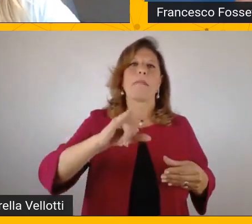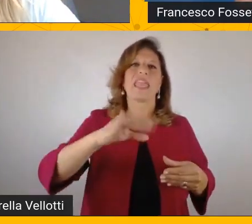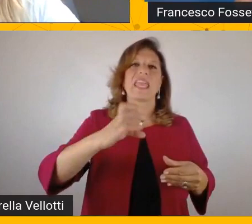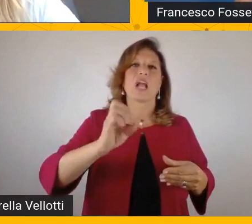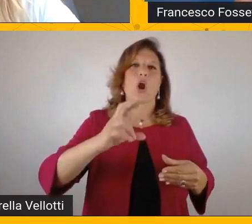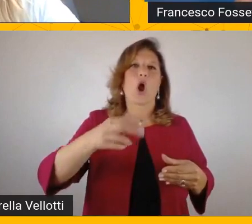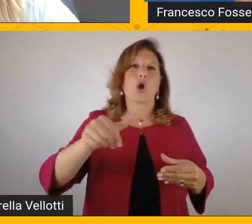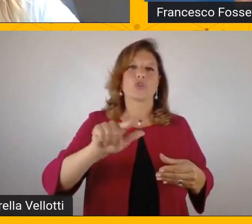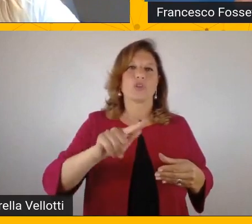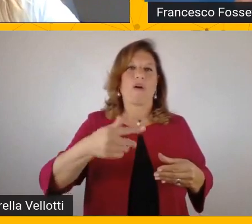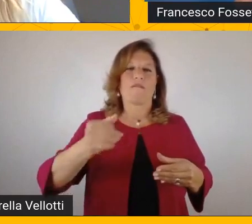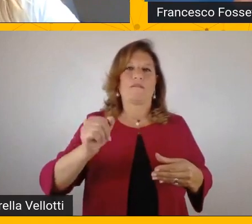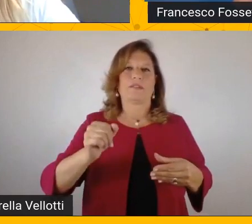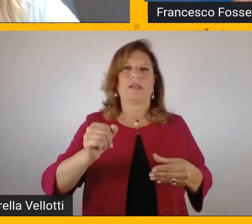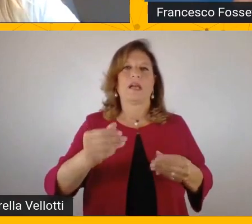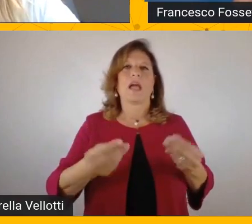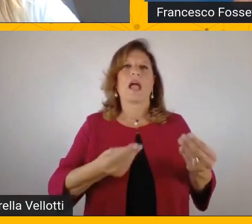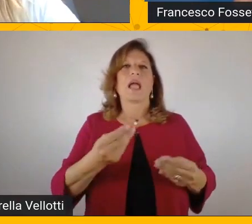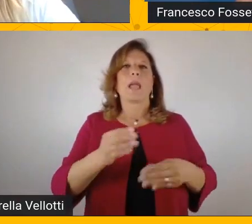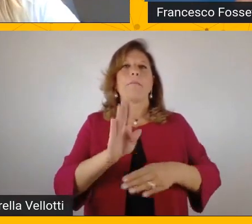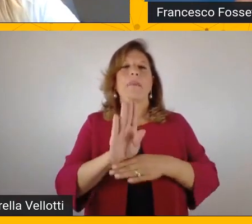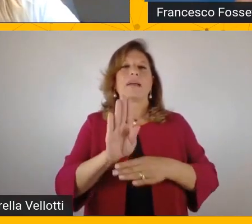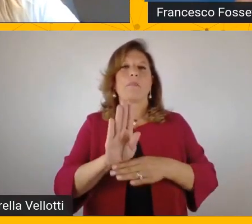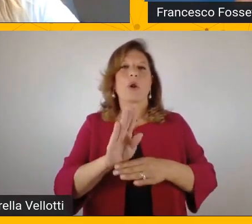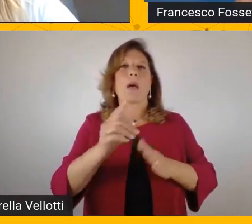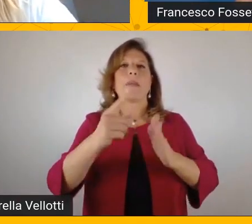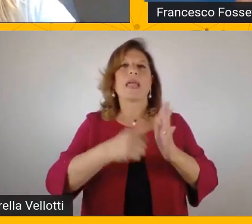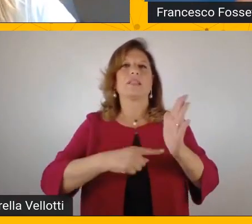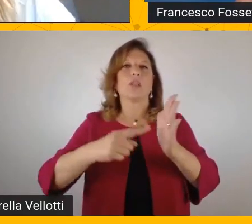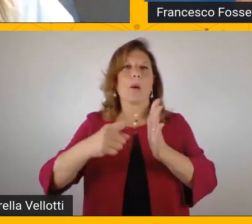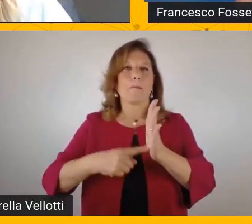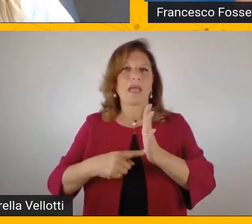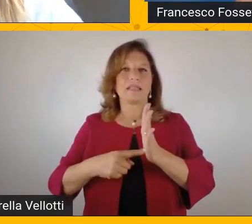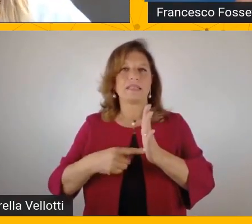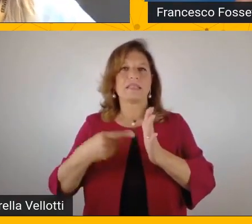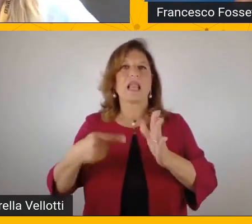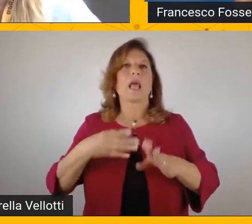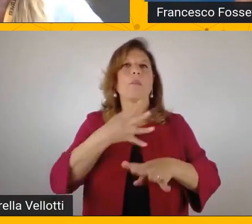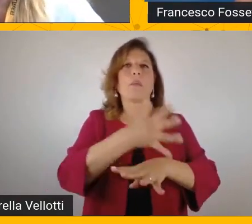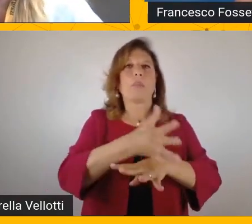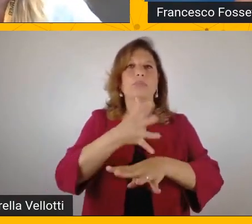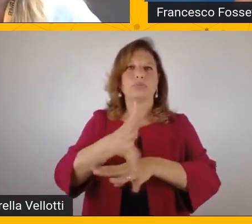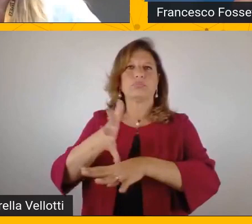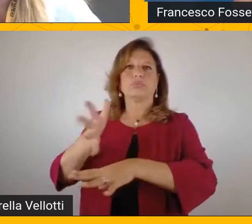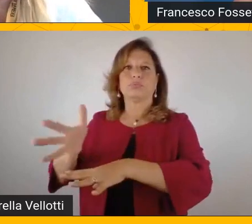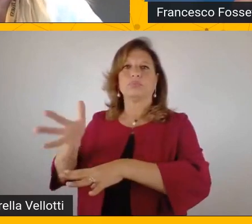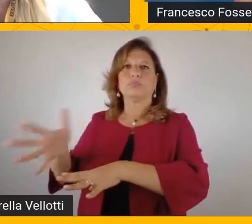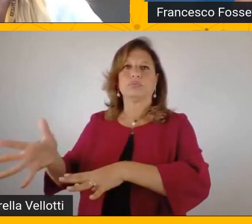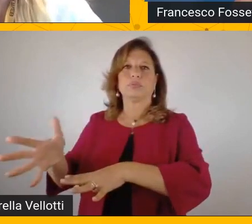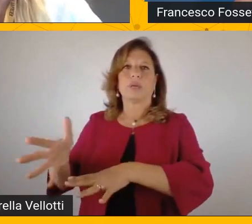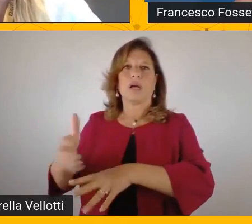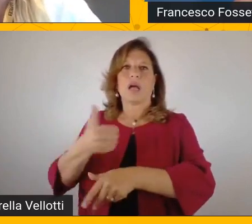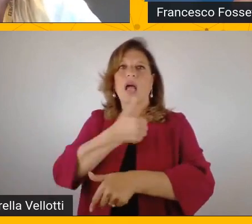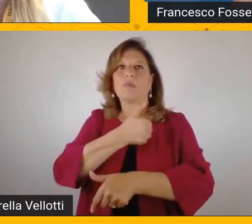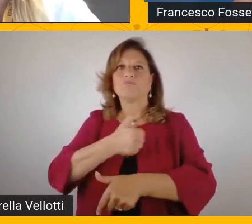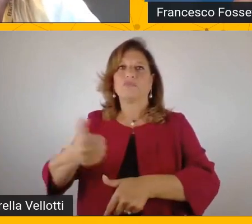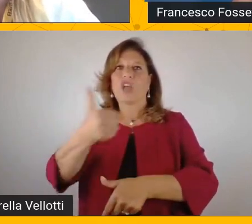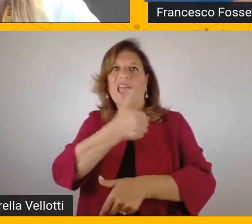Microsoft mi viene da citare il game pass è un abbonamento mensile che permette di avere